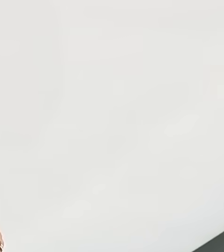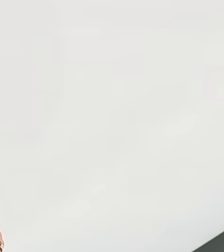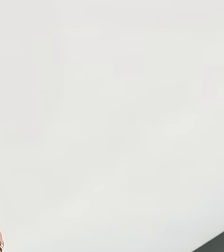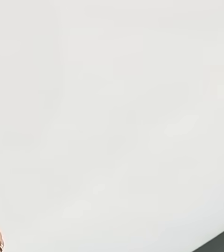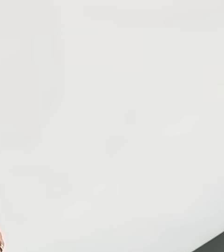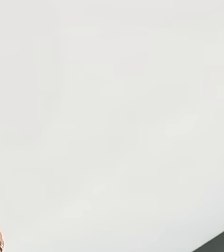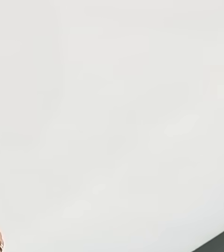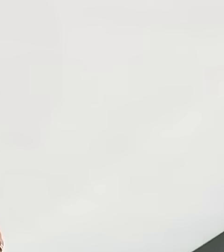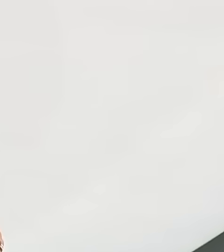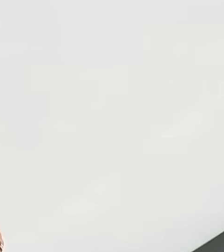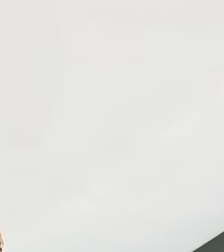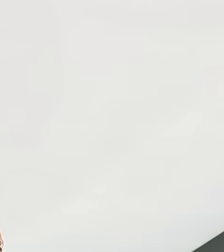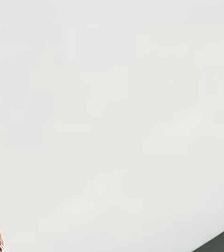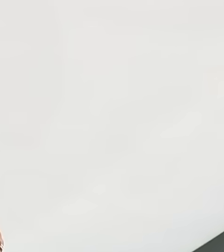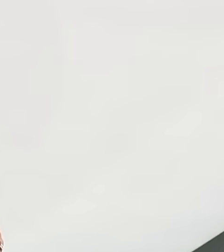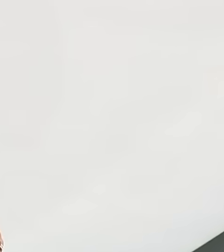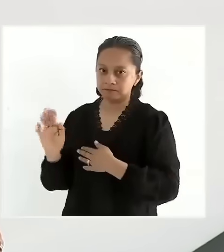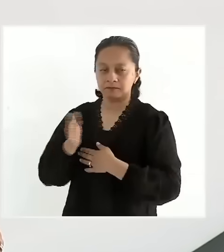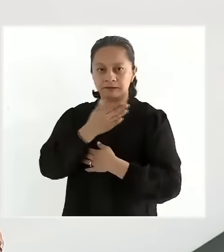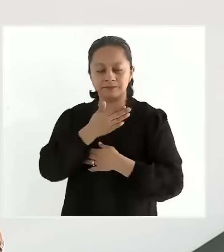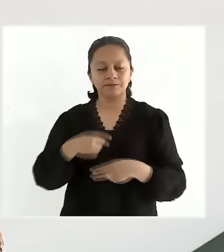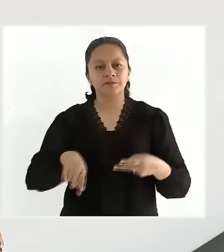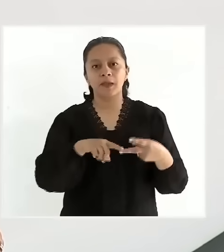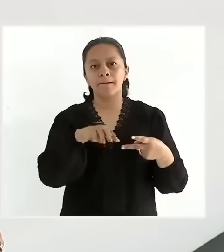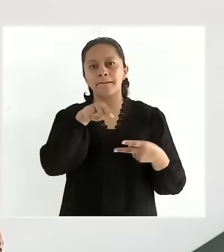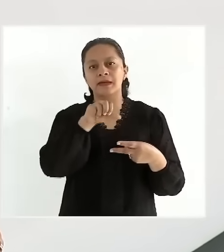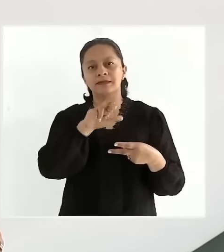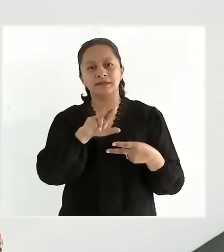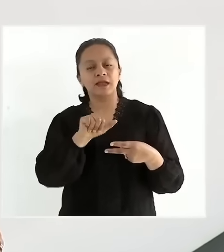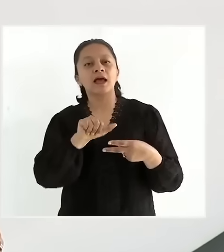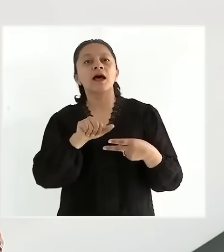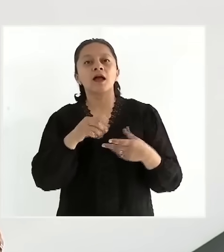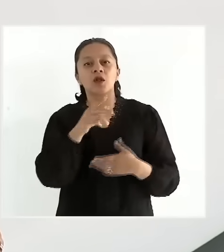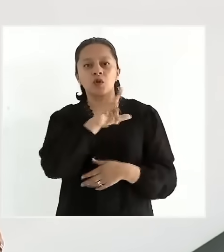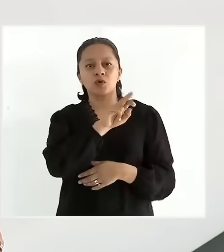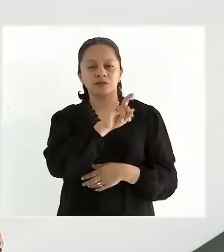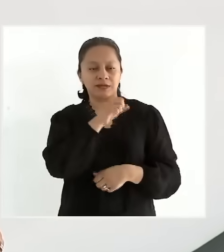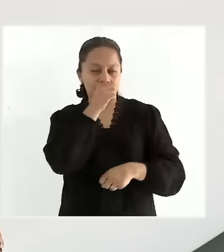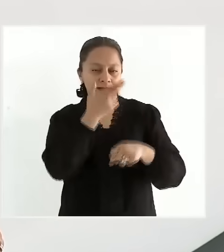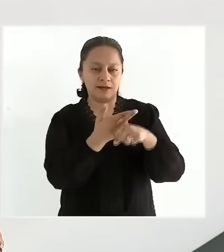Bampardo, presidenta de México. Maestra Lucelena González Escobar, secretaria de energía. Maestro